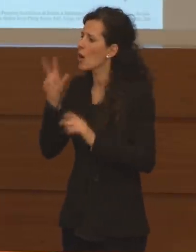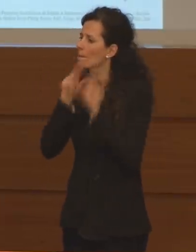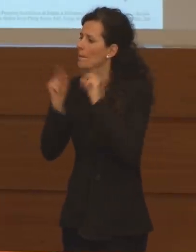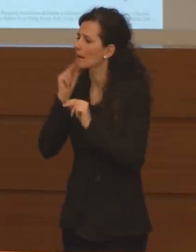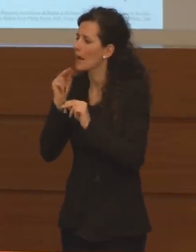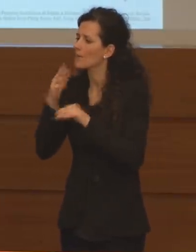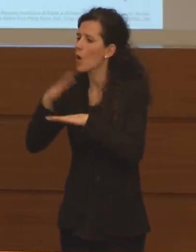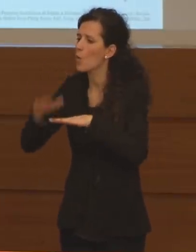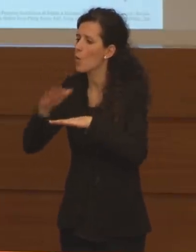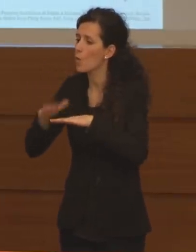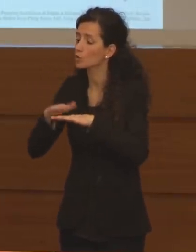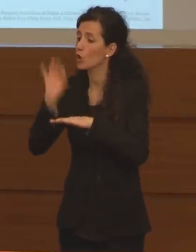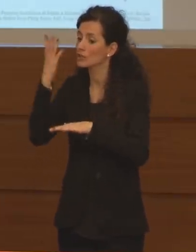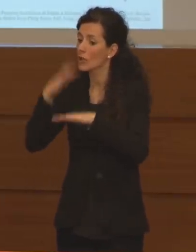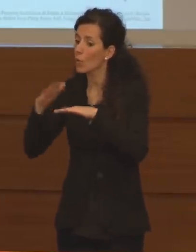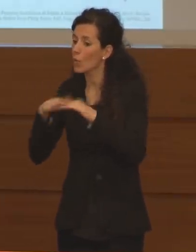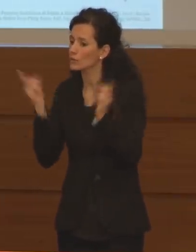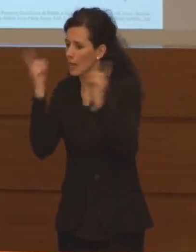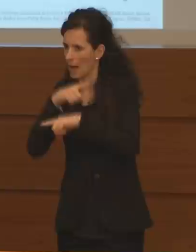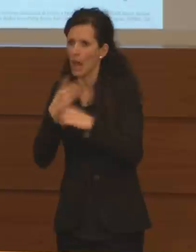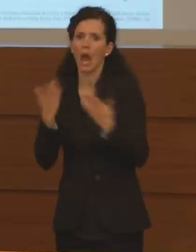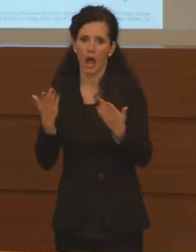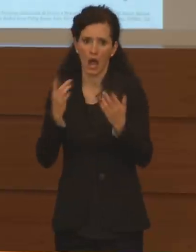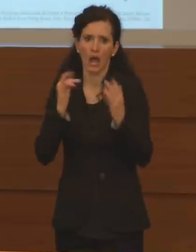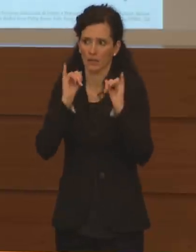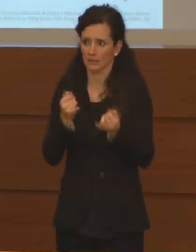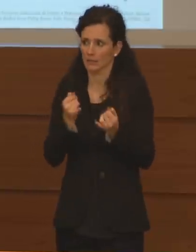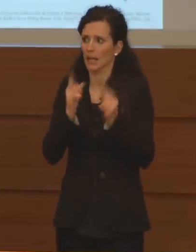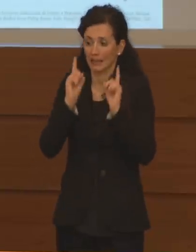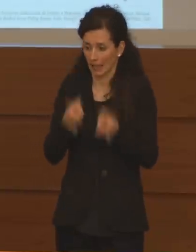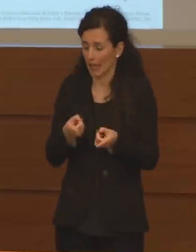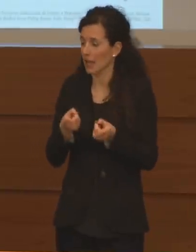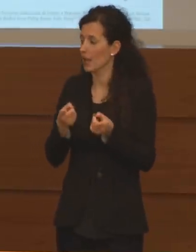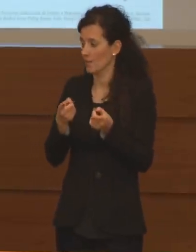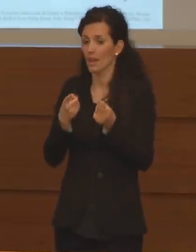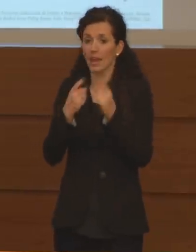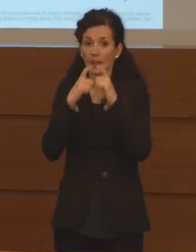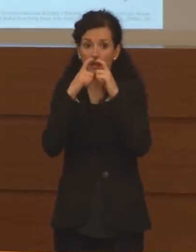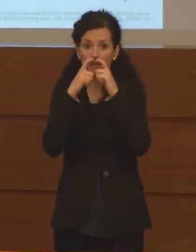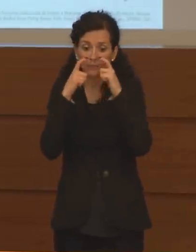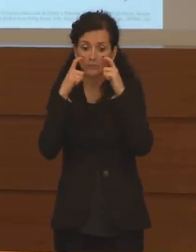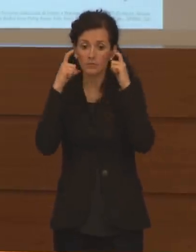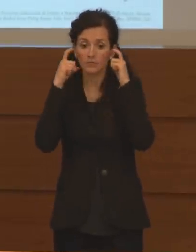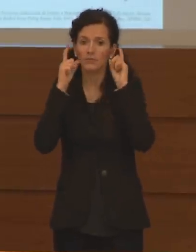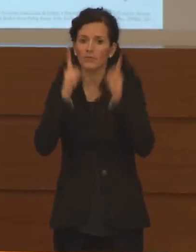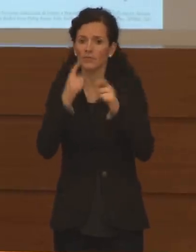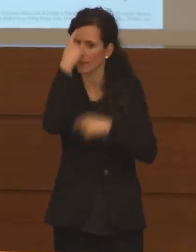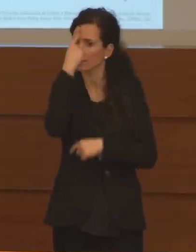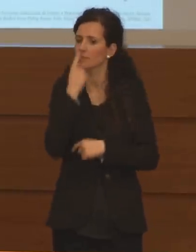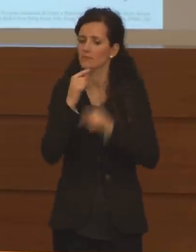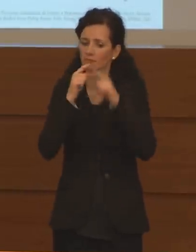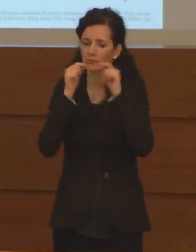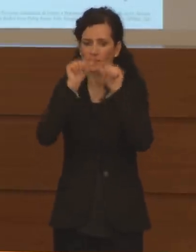Certamente deve fittare molto con quello che è la fisionomia della persona